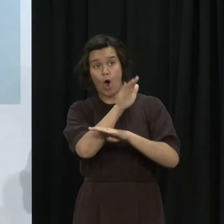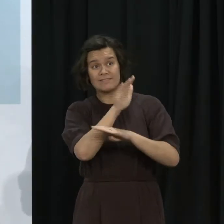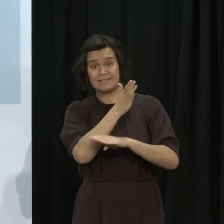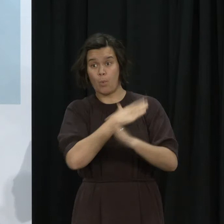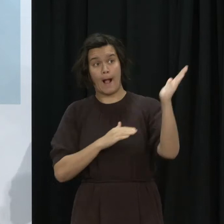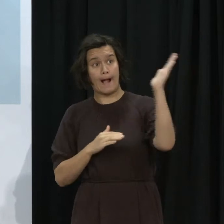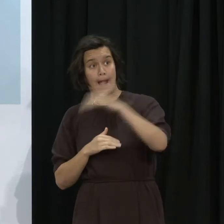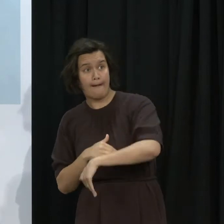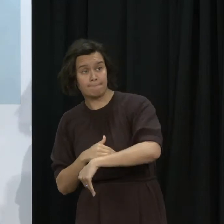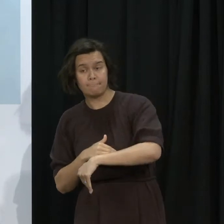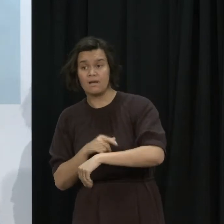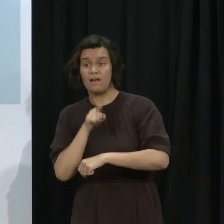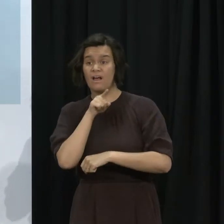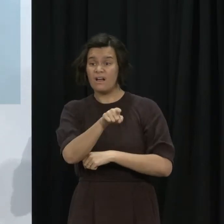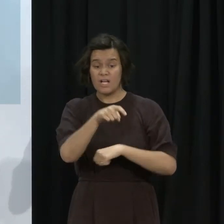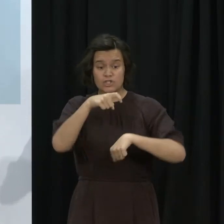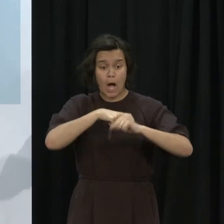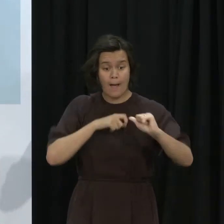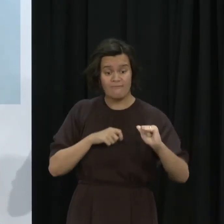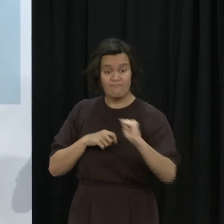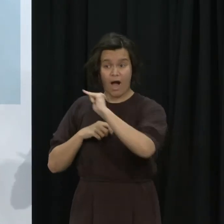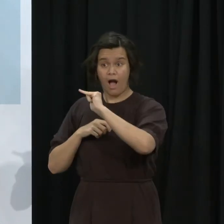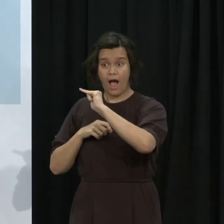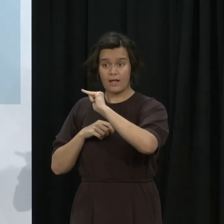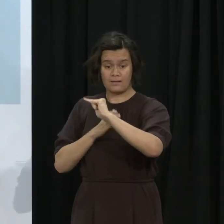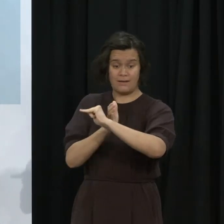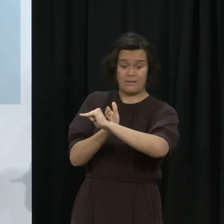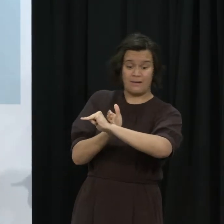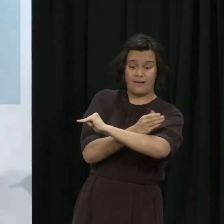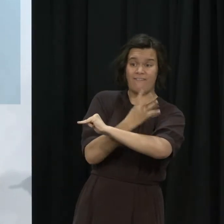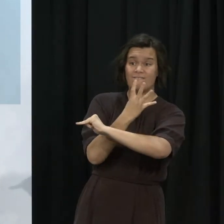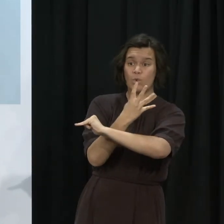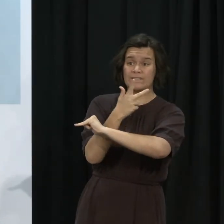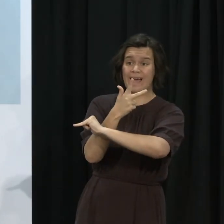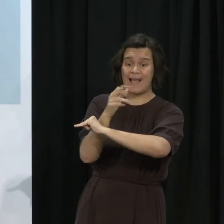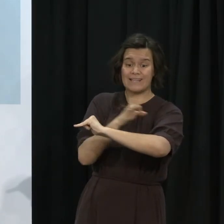matou tera Ko nga whakaritenga, kaore i te waatea noa nga whakamatautau penei Inaianei ka